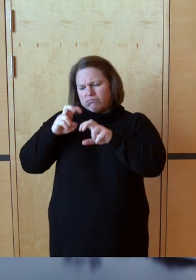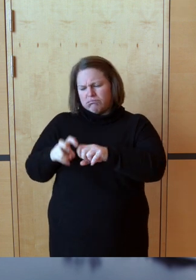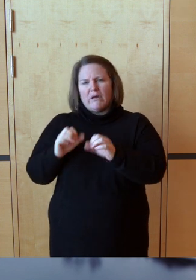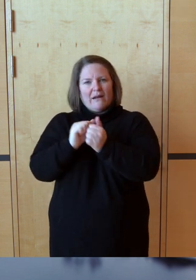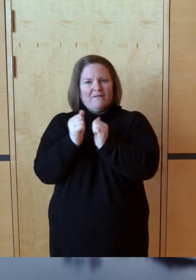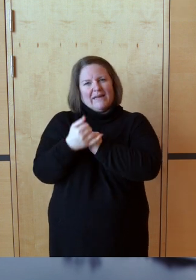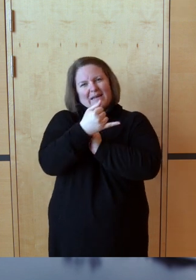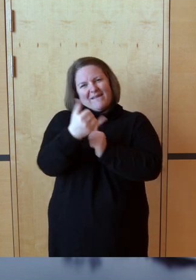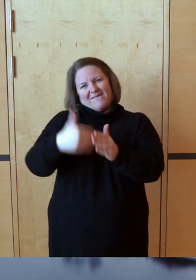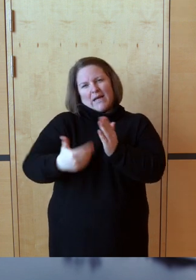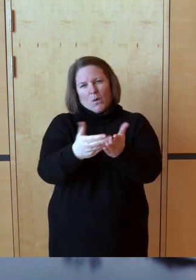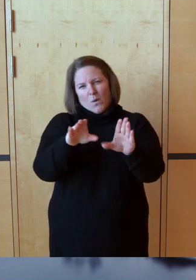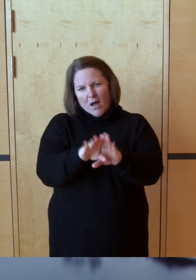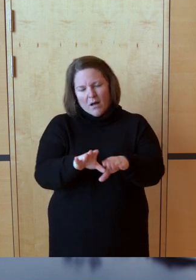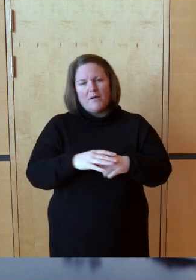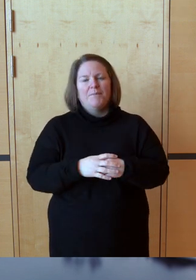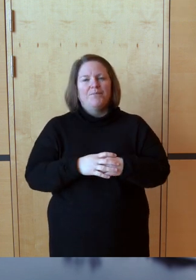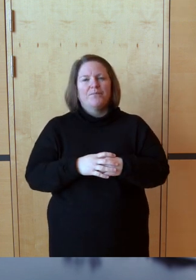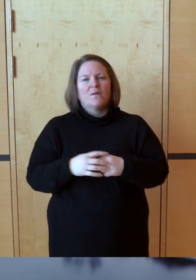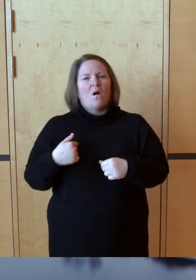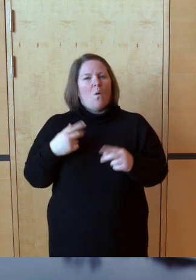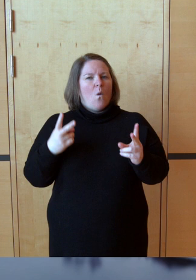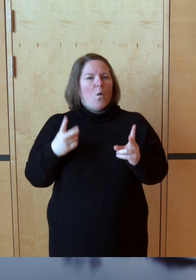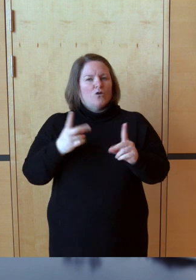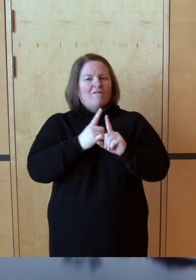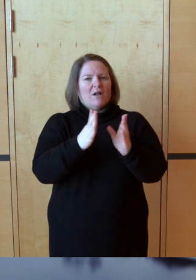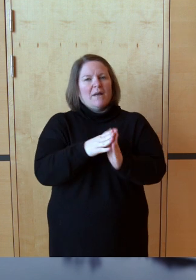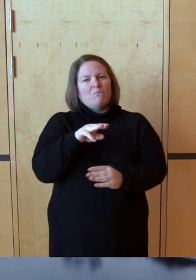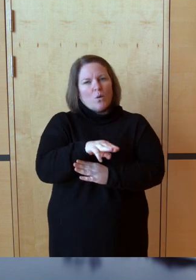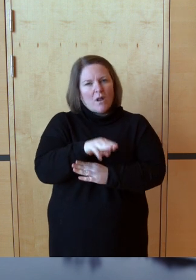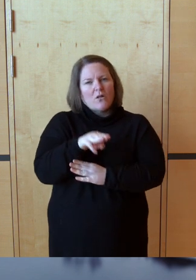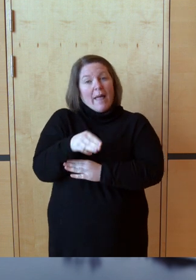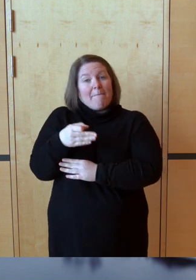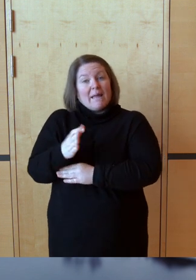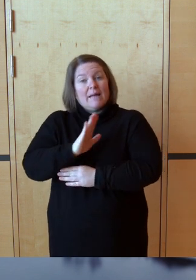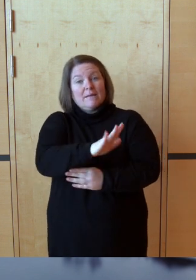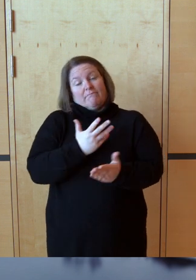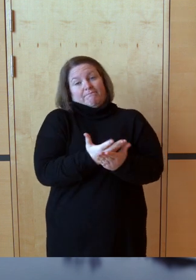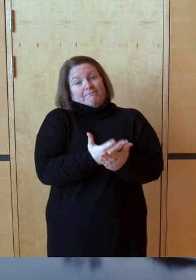Sen så så ställer jag mig med Moderaterna Miljöpartiets argumentation där jag ska